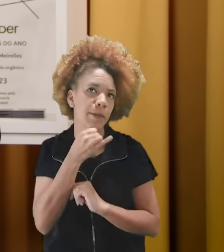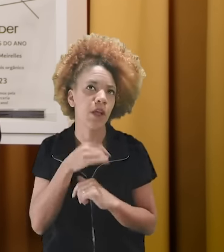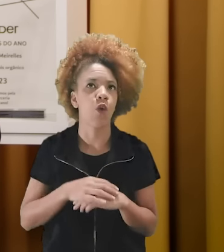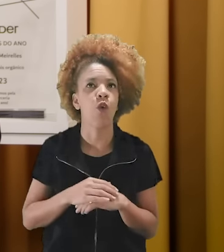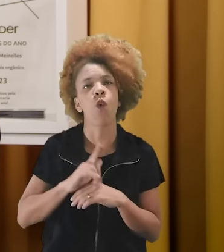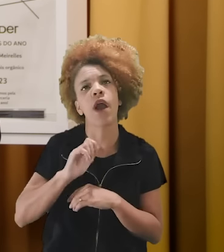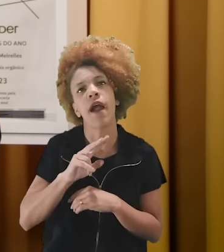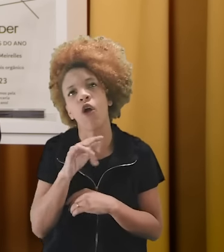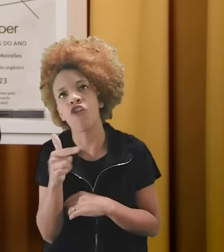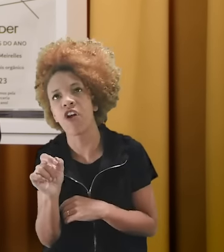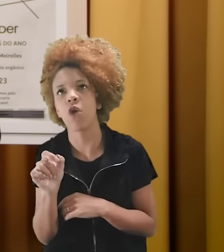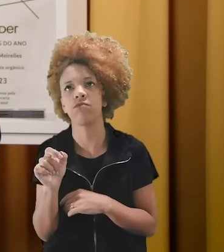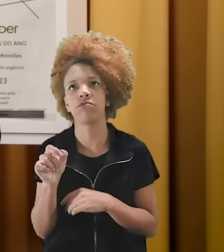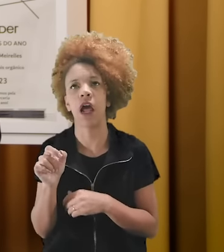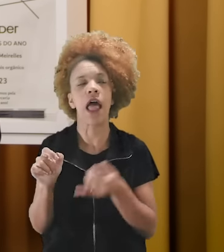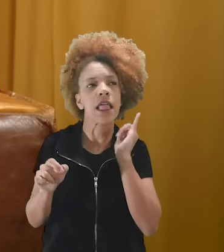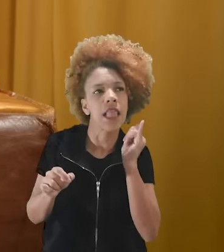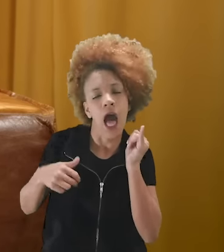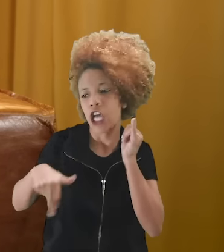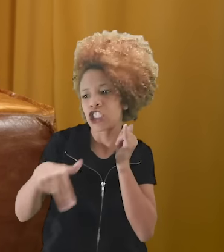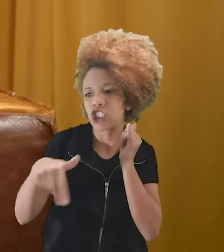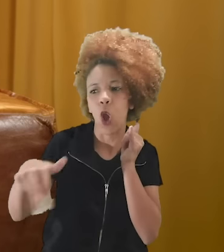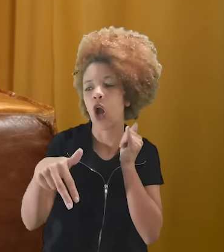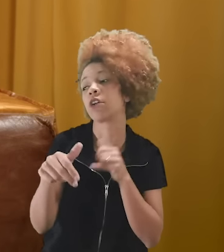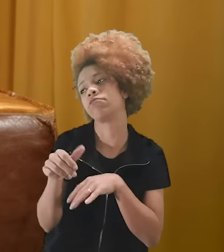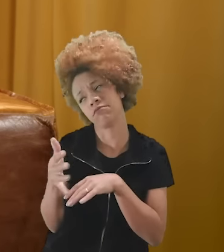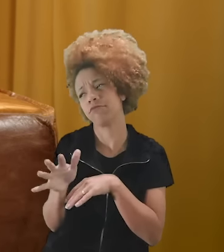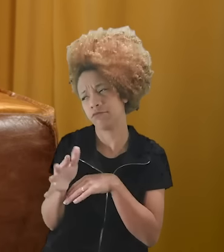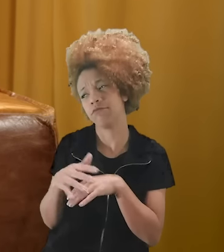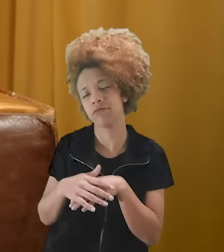o Galvão fosse lateral direito seria isso seria seria mais menos is seria mais ou menos isso E aí